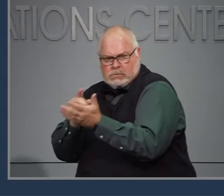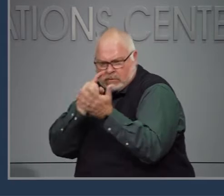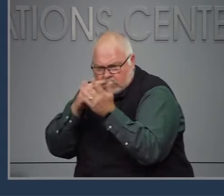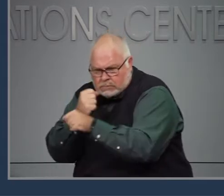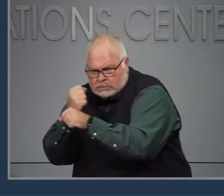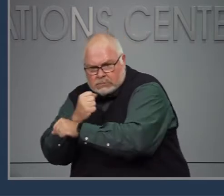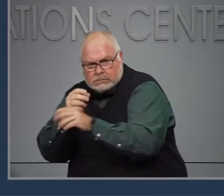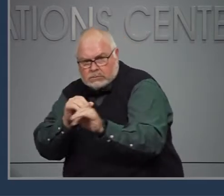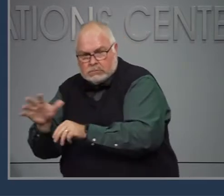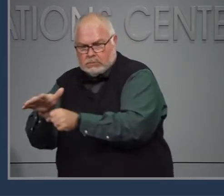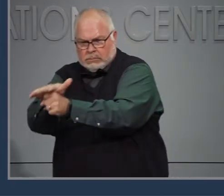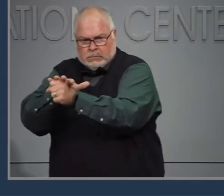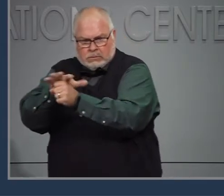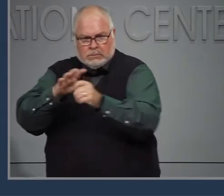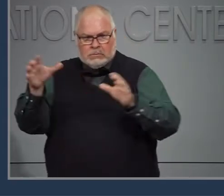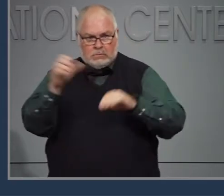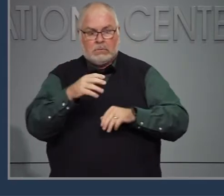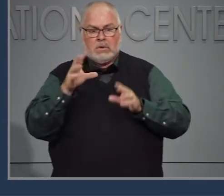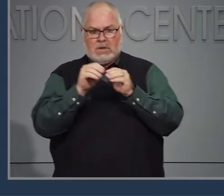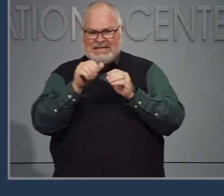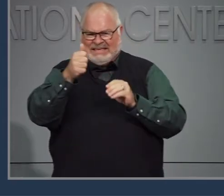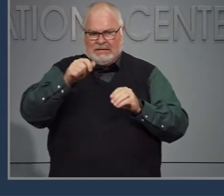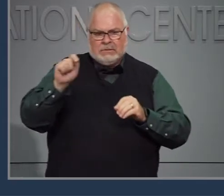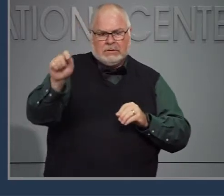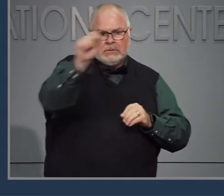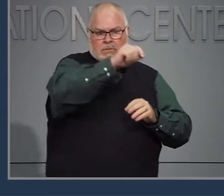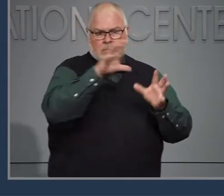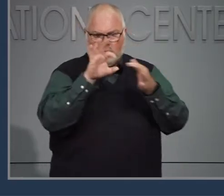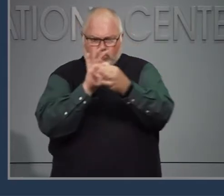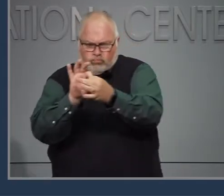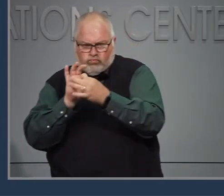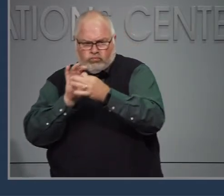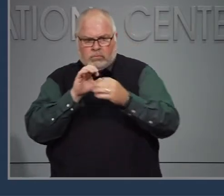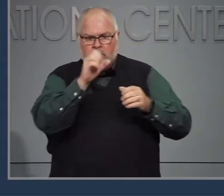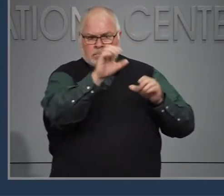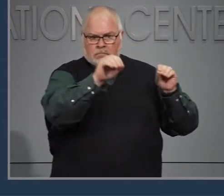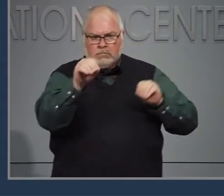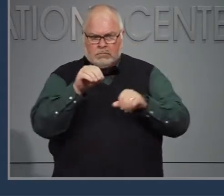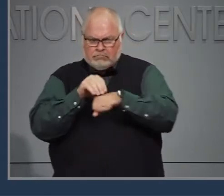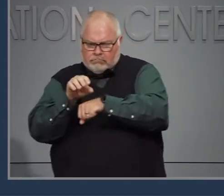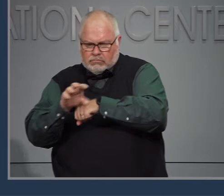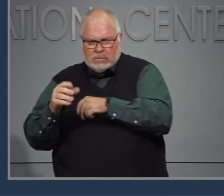coordinación con el Departamento de Salud local y este centro. Nosotros vamos a